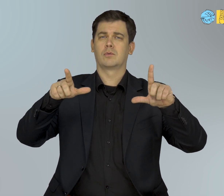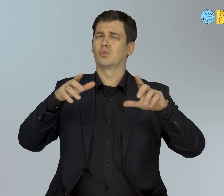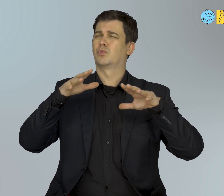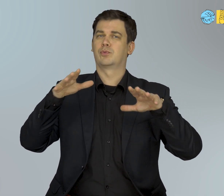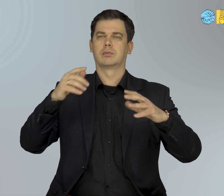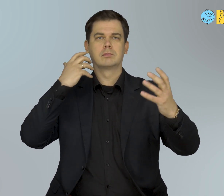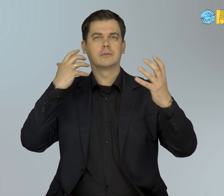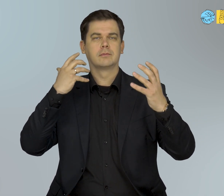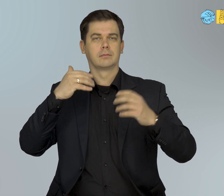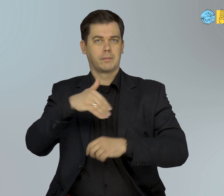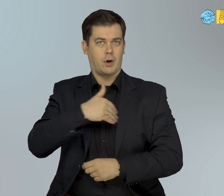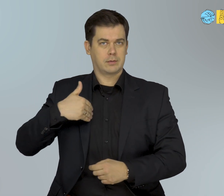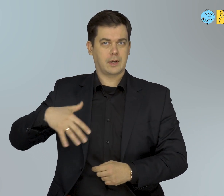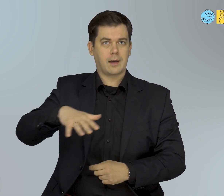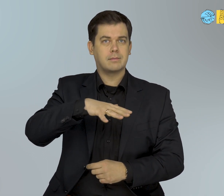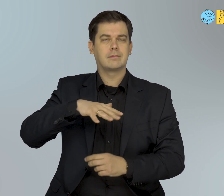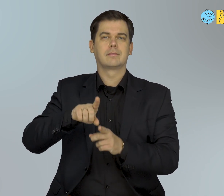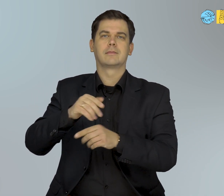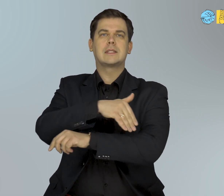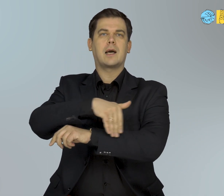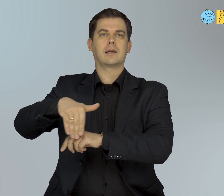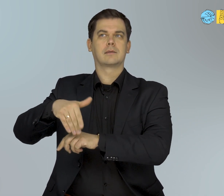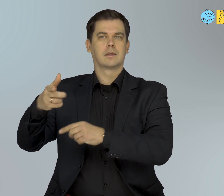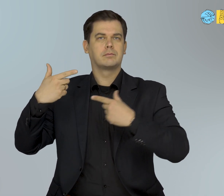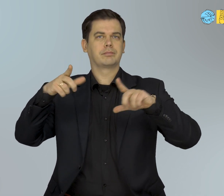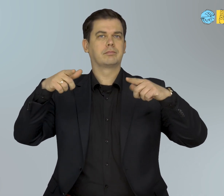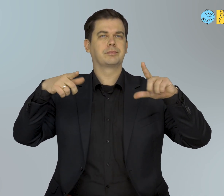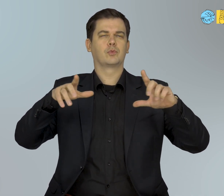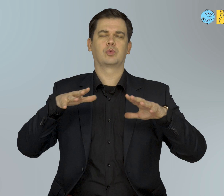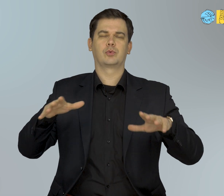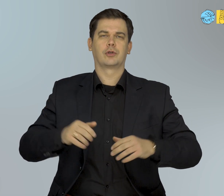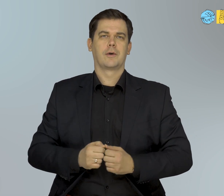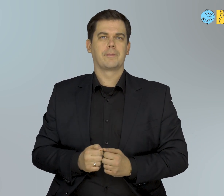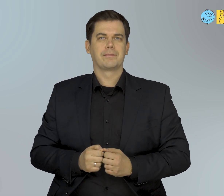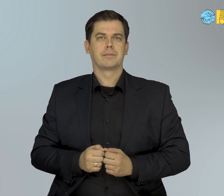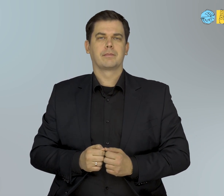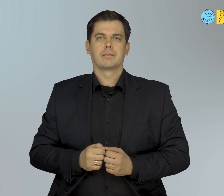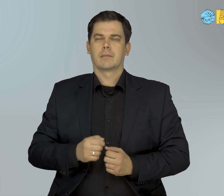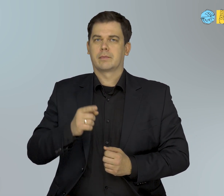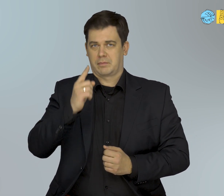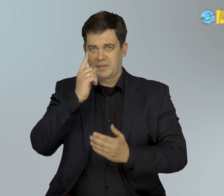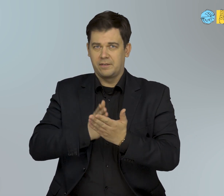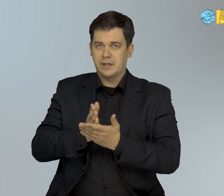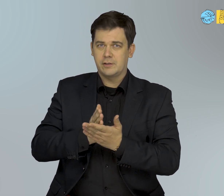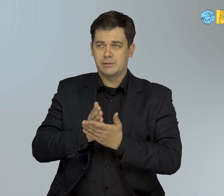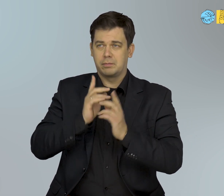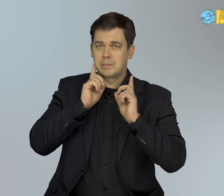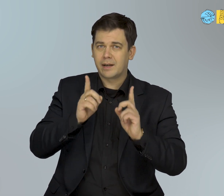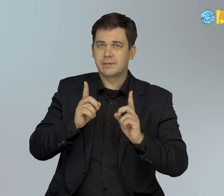z coraz nowszymi wieściami z kraju i z zagranicy. W co wierzyć?